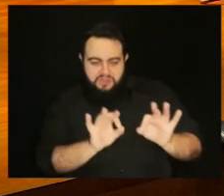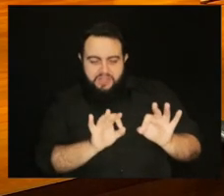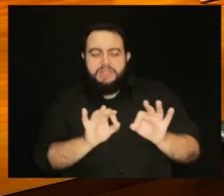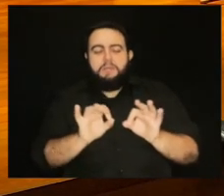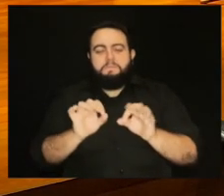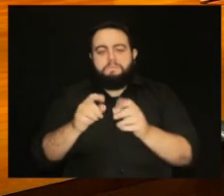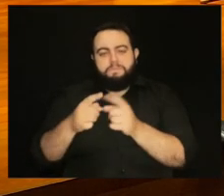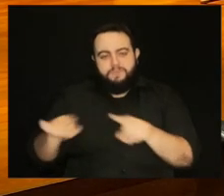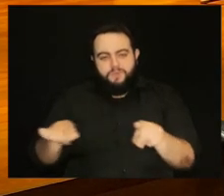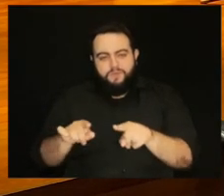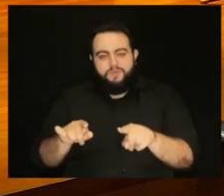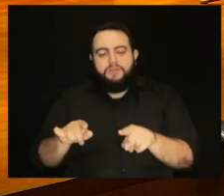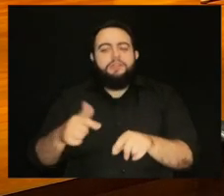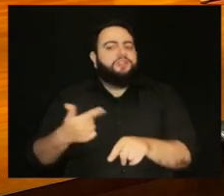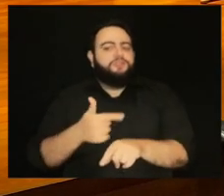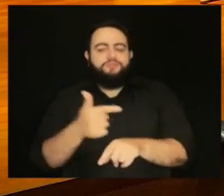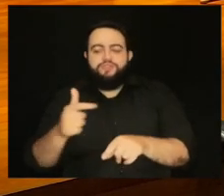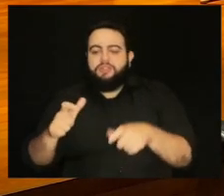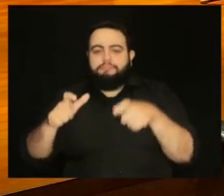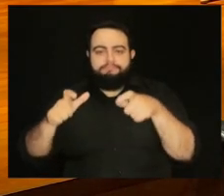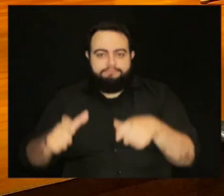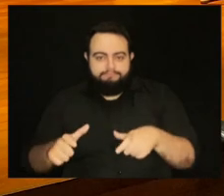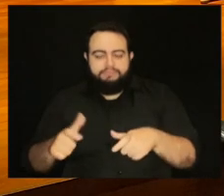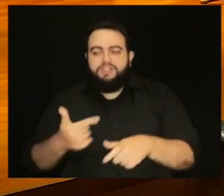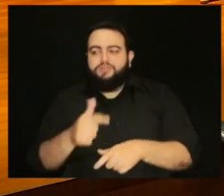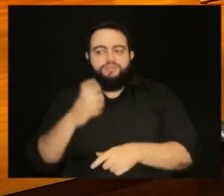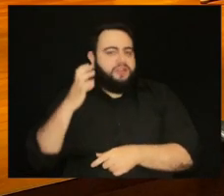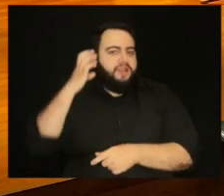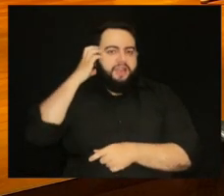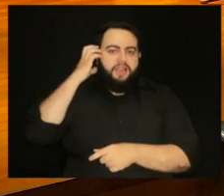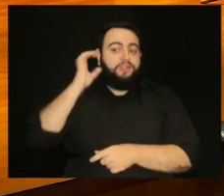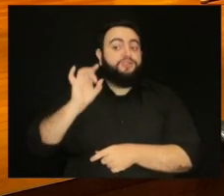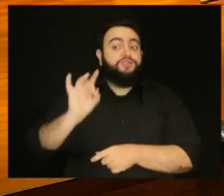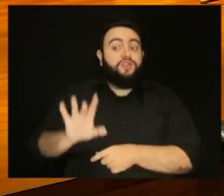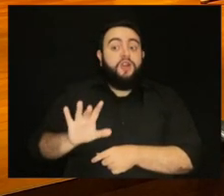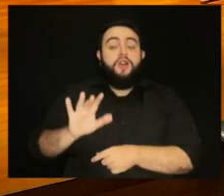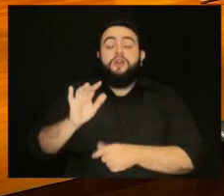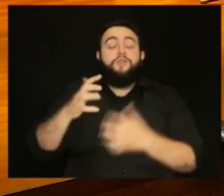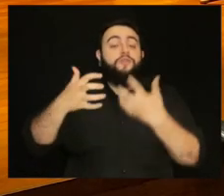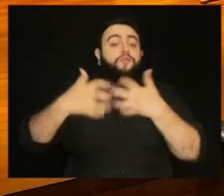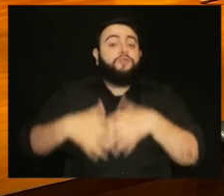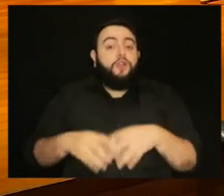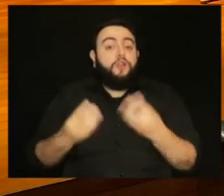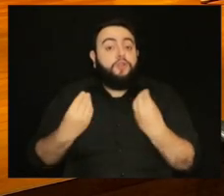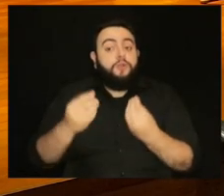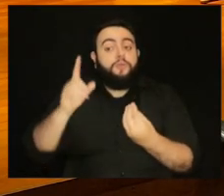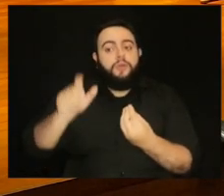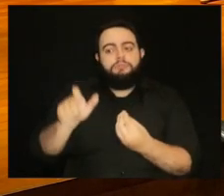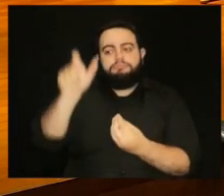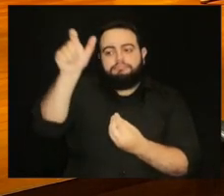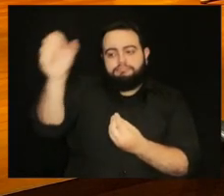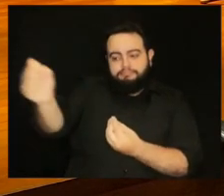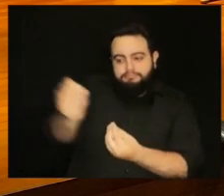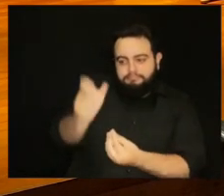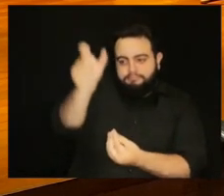ouvir música era se alguém tocasse certo? Então fazia parte da formação das moças das famílias